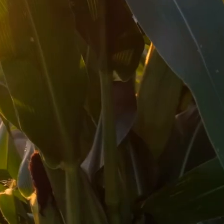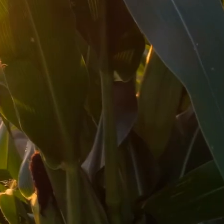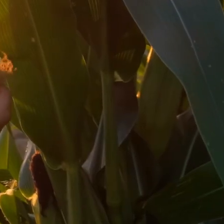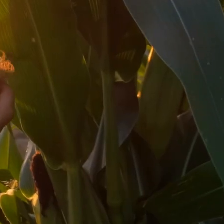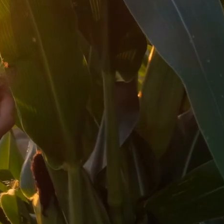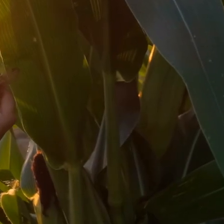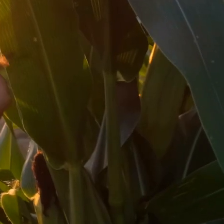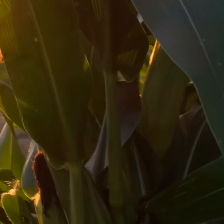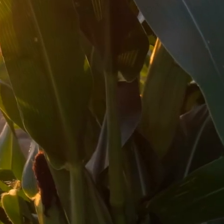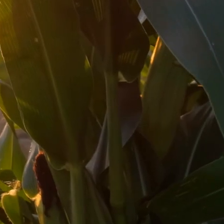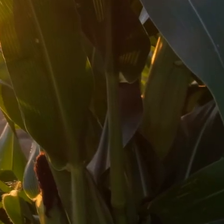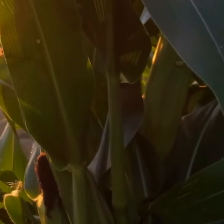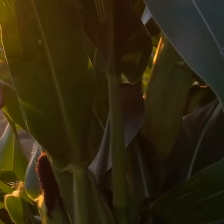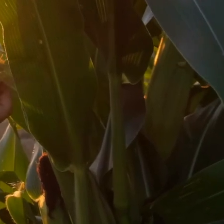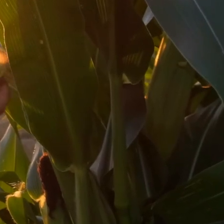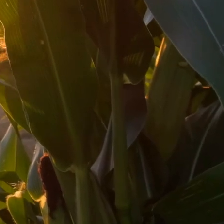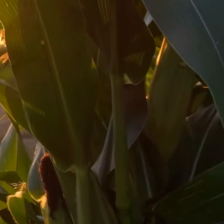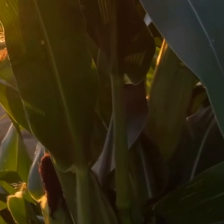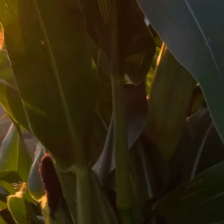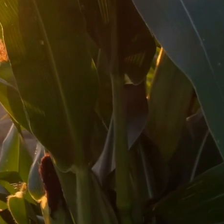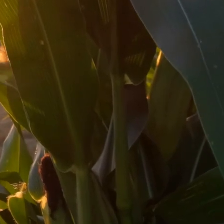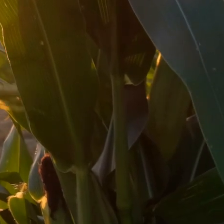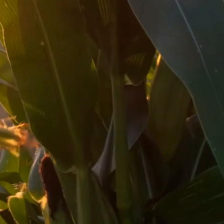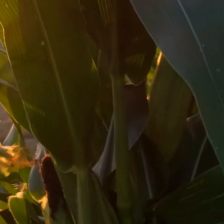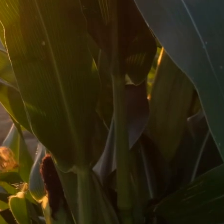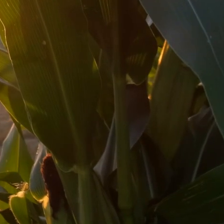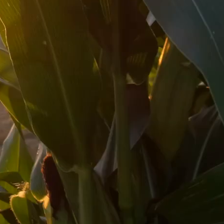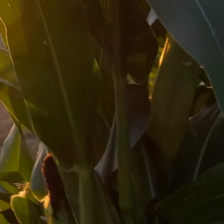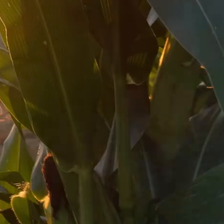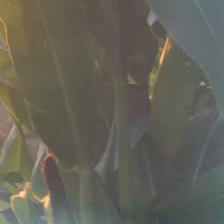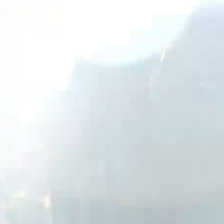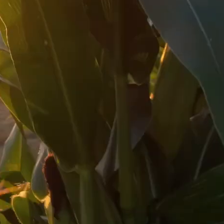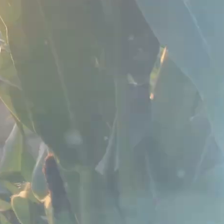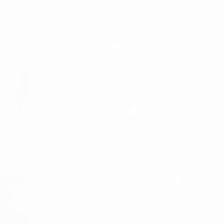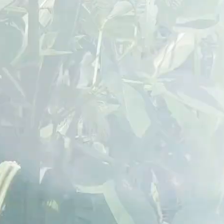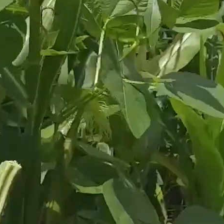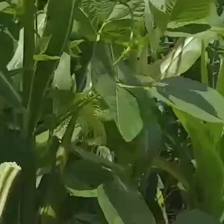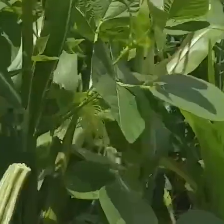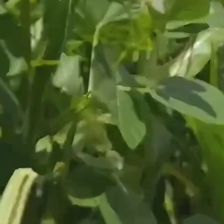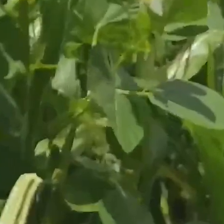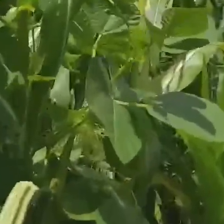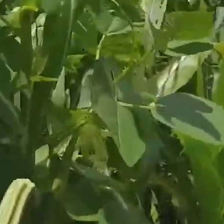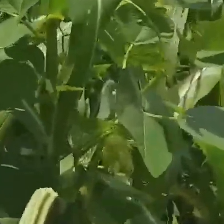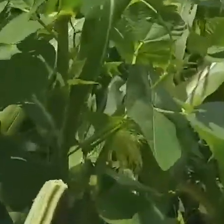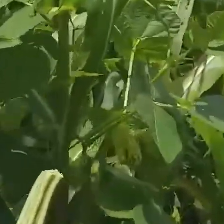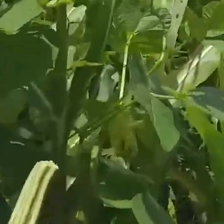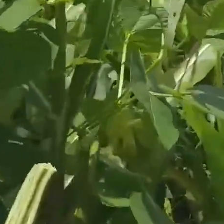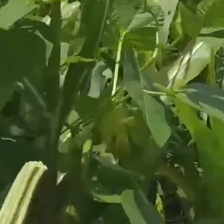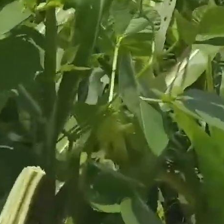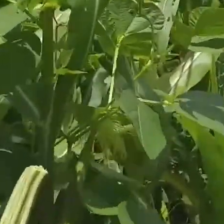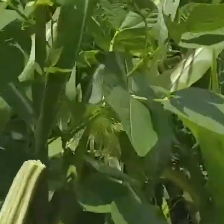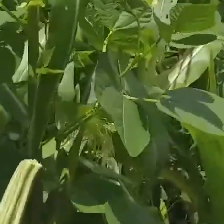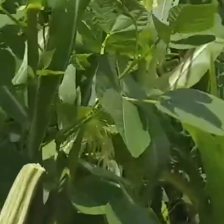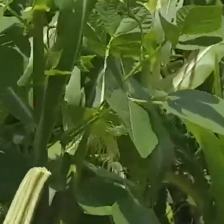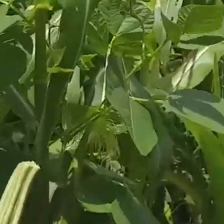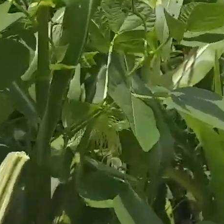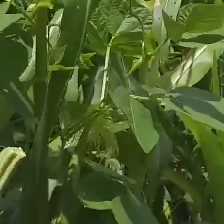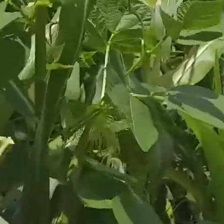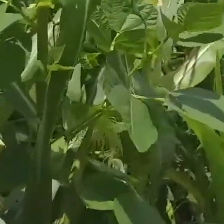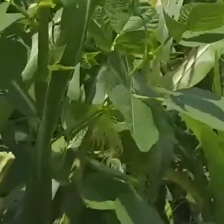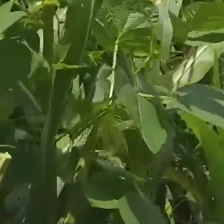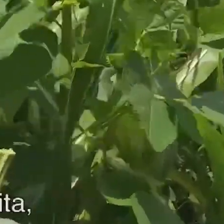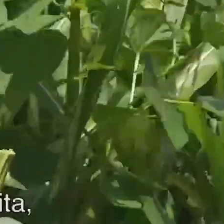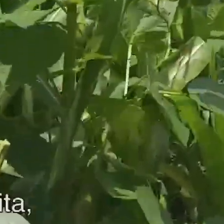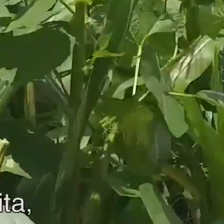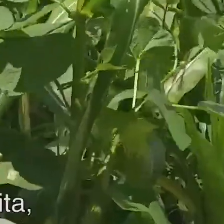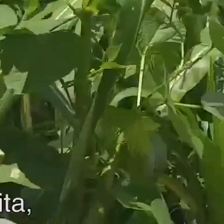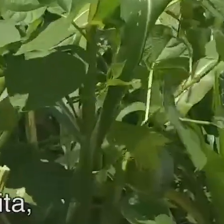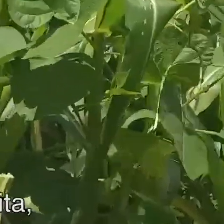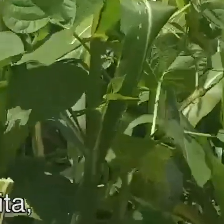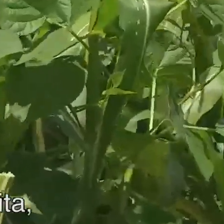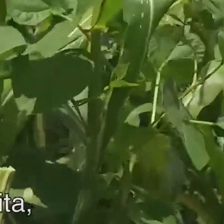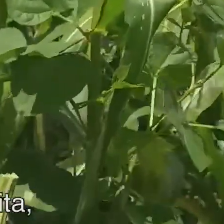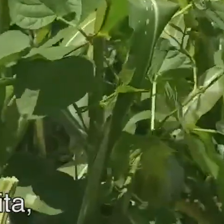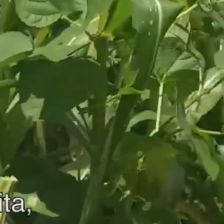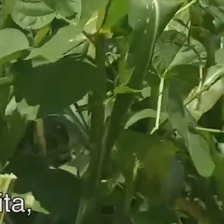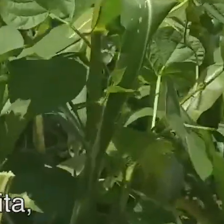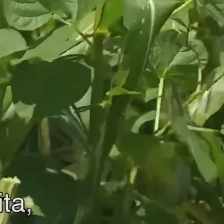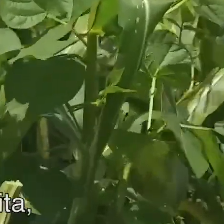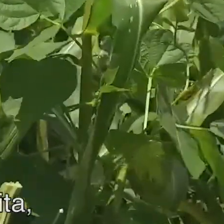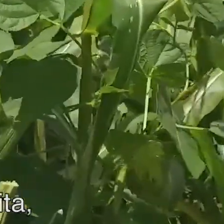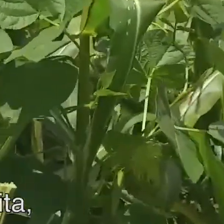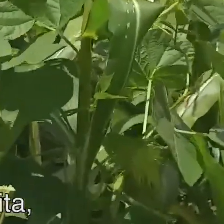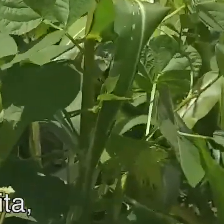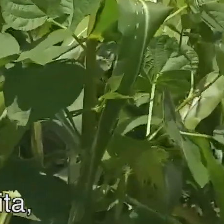país nos encontramos en el terreno de cultivo temporal donde sembré el maíz amarillo raza